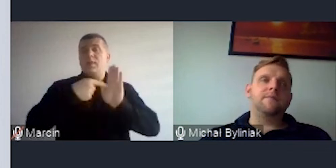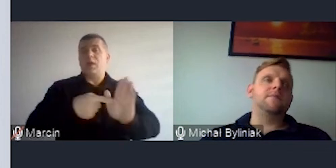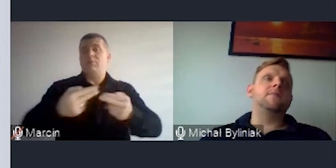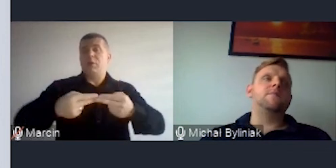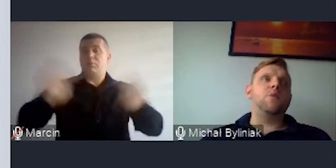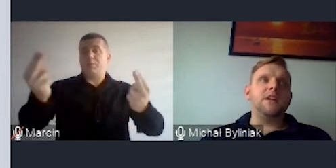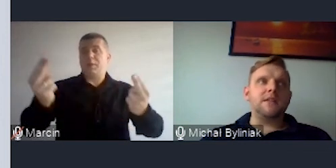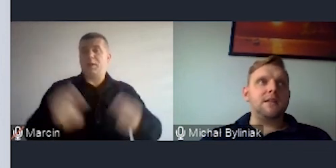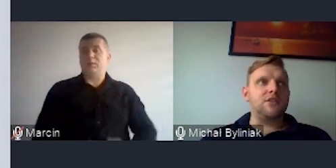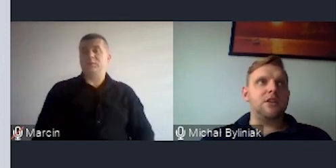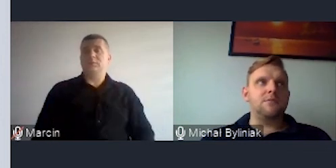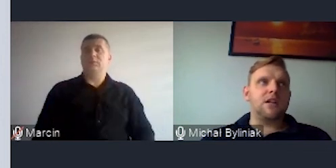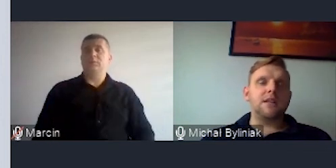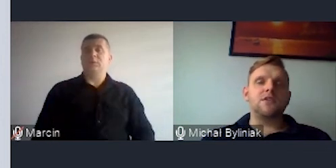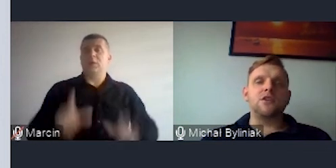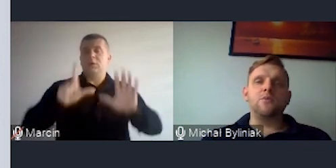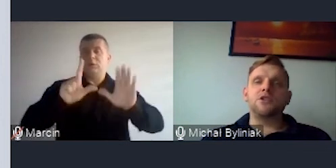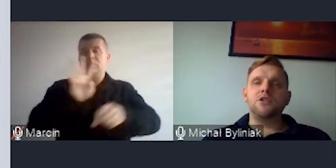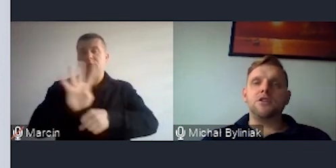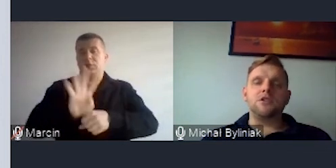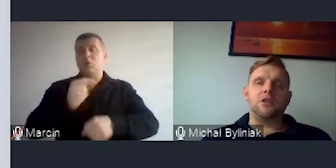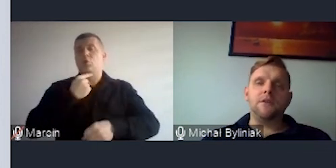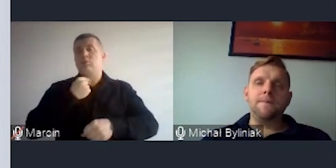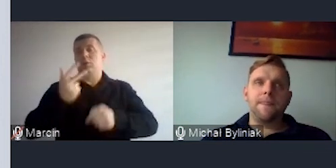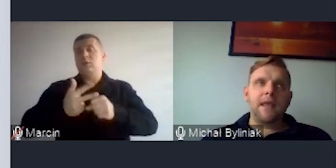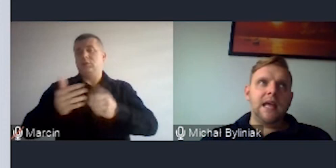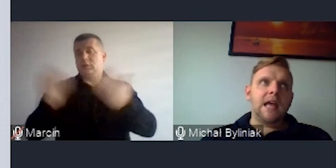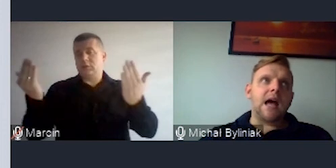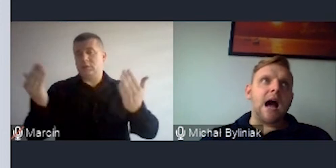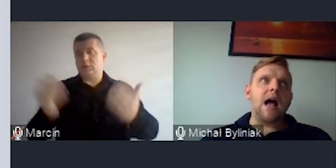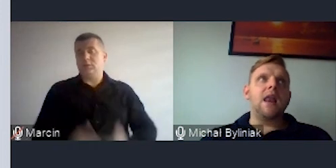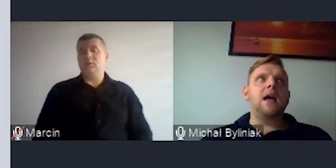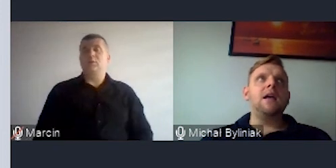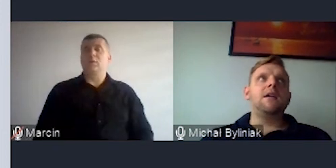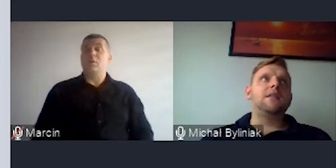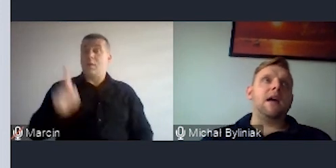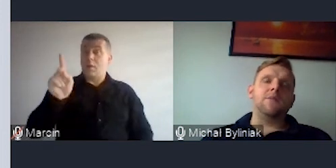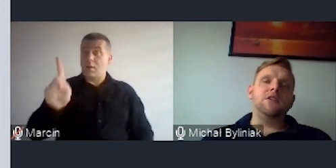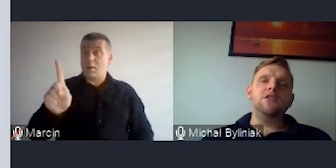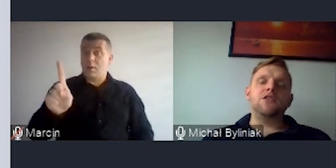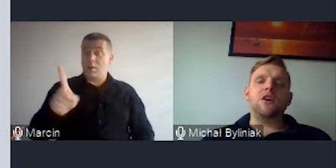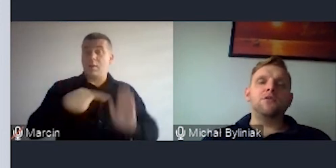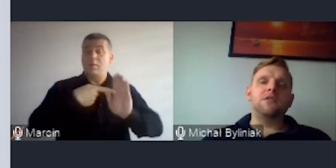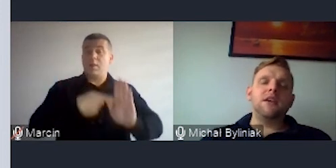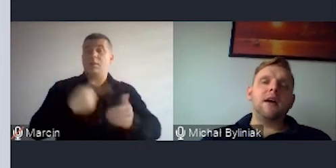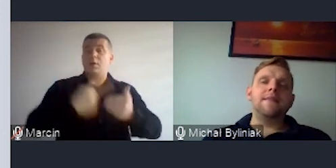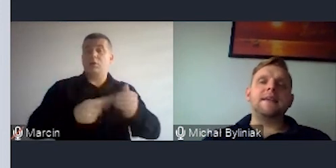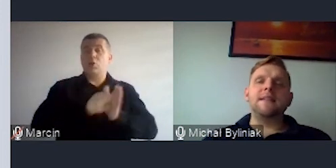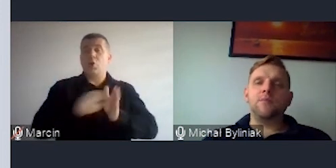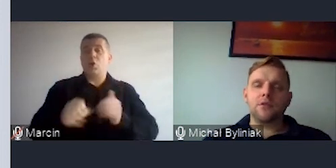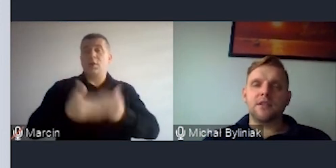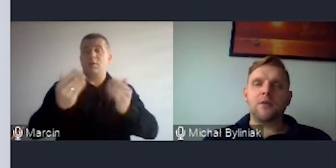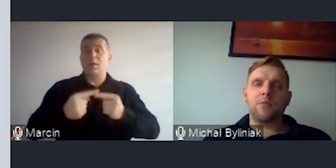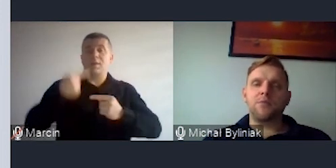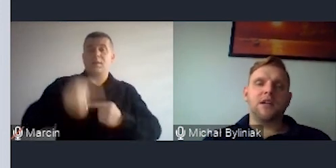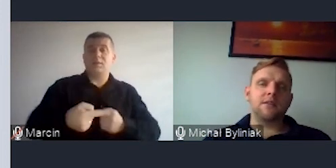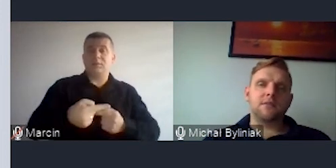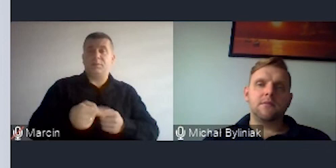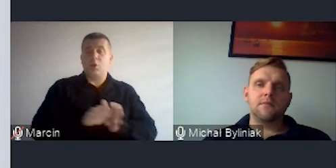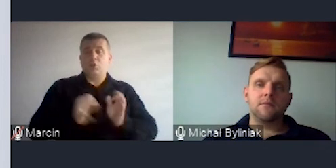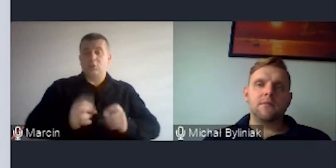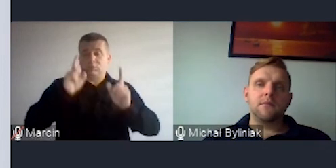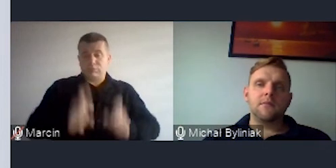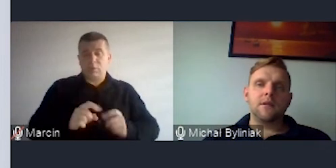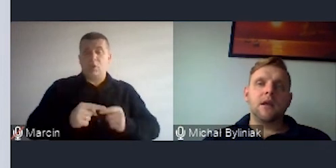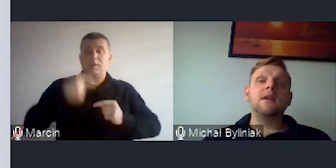Publikacja na 7, 14 lub 30 dni, ale termin liczy się od dnia następującego po publikacji.